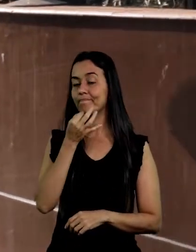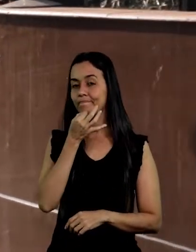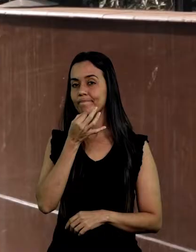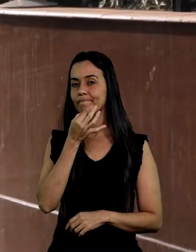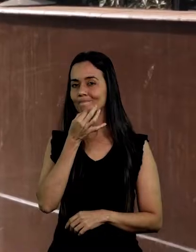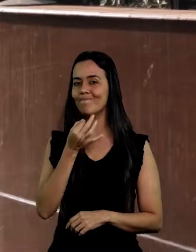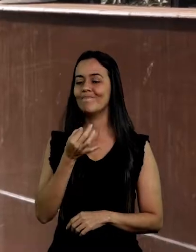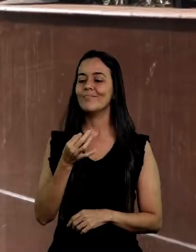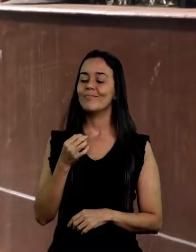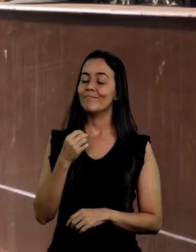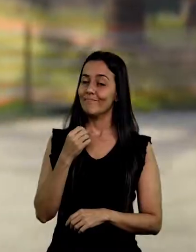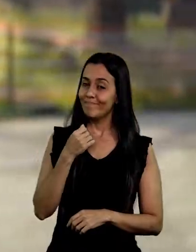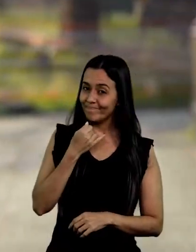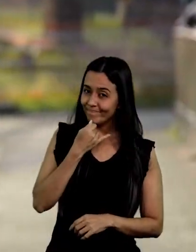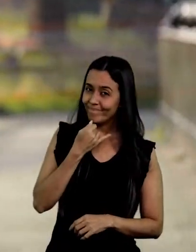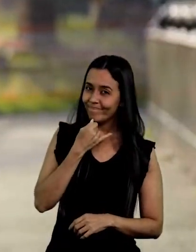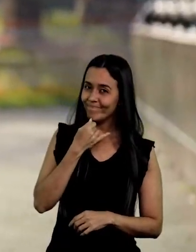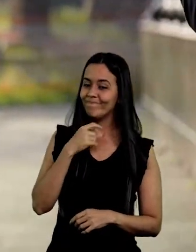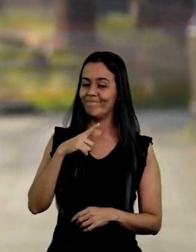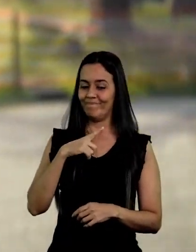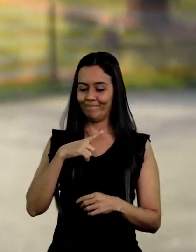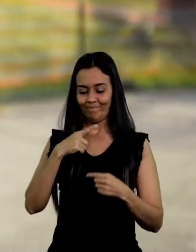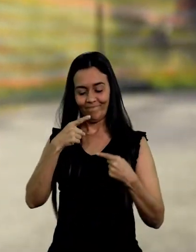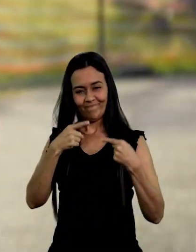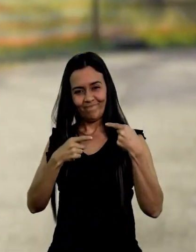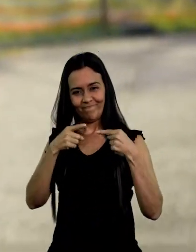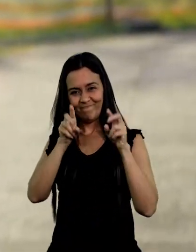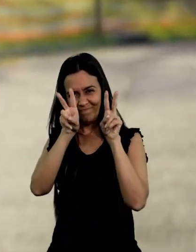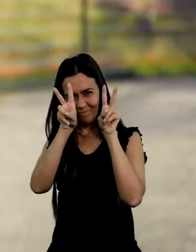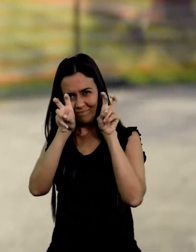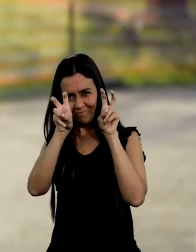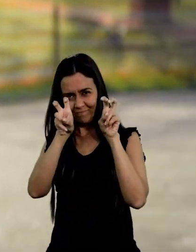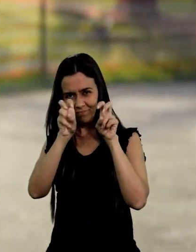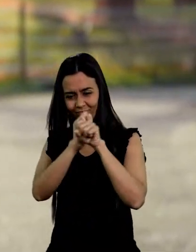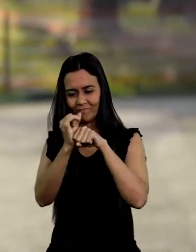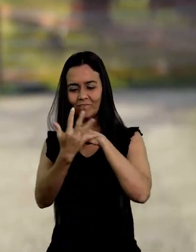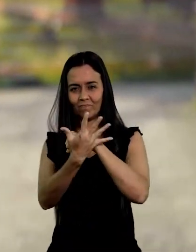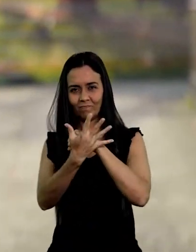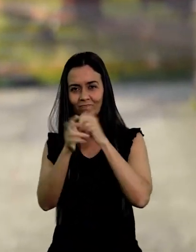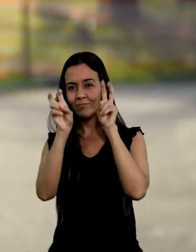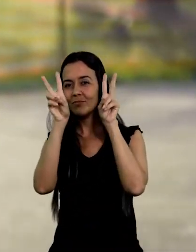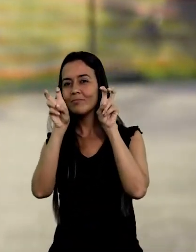a gente ainda vai ver muita discussão sobre o que foi o luto